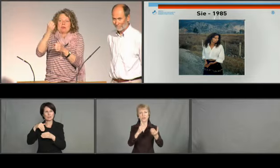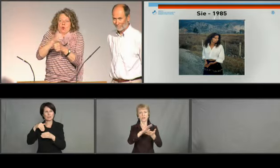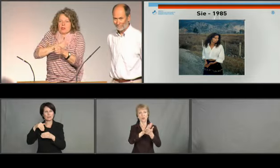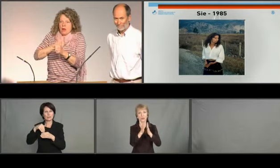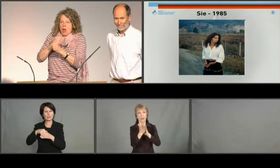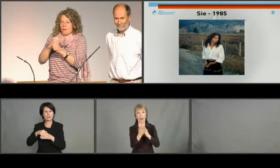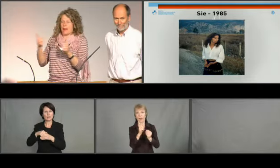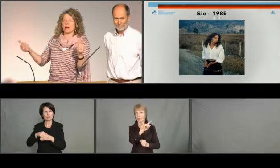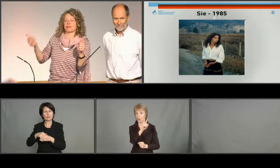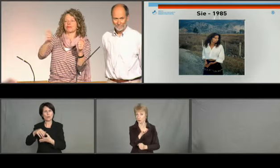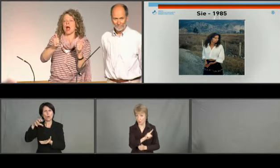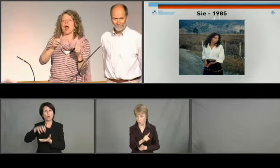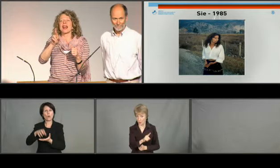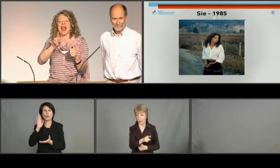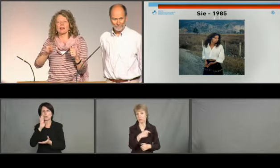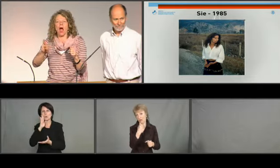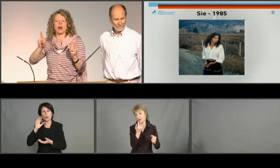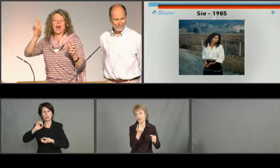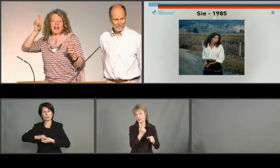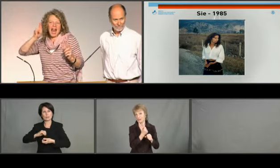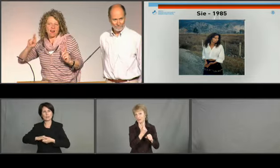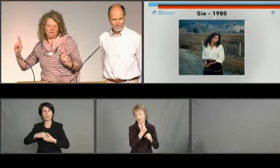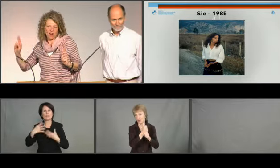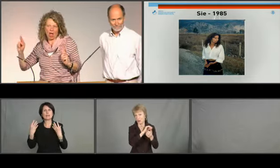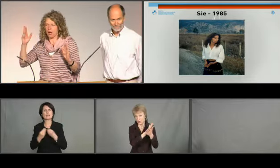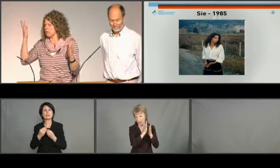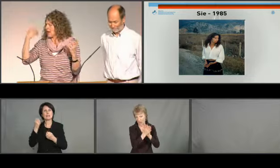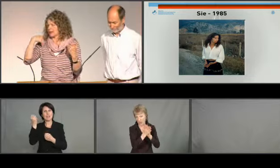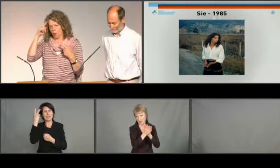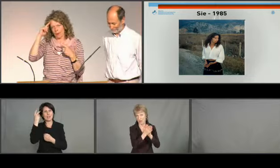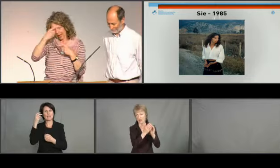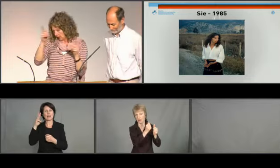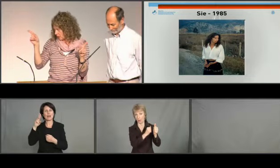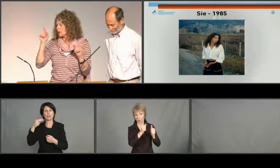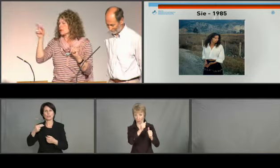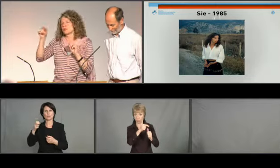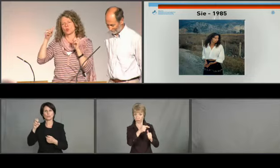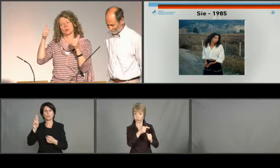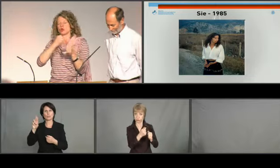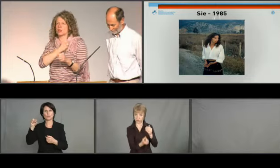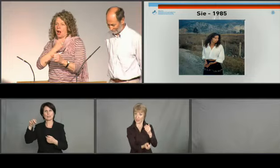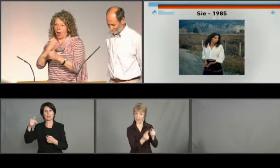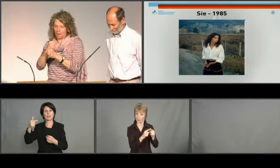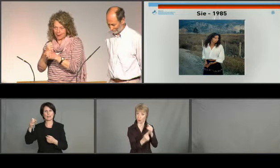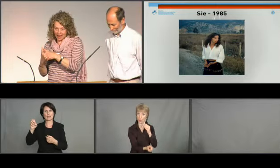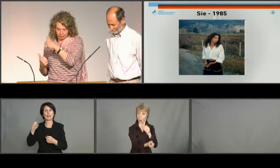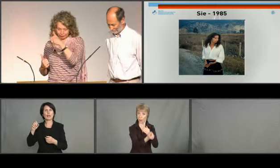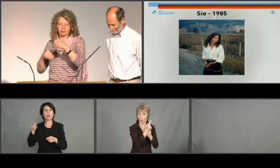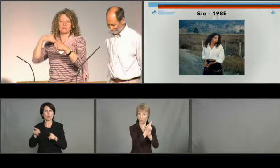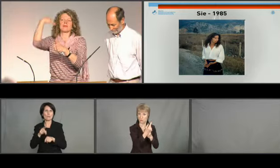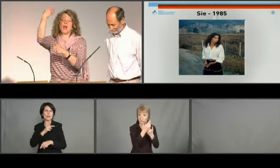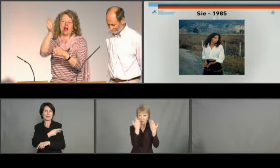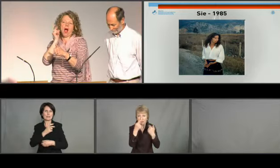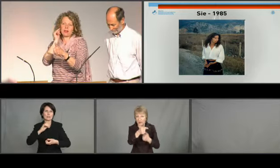zusammen mit Reinhard Reiffler gearbeitet, vielleicht kennen sie ihn? Auch er war ein Sozialarbeiter in dieser Zeit.